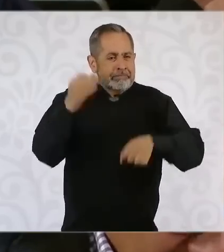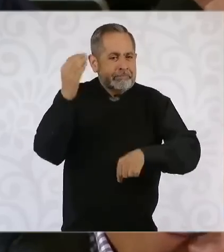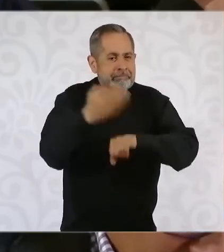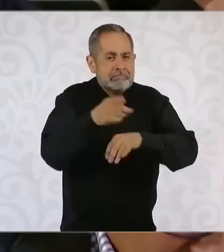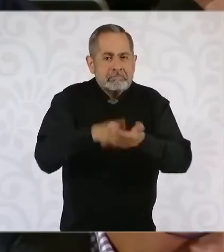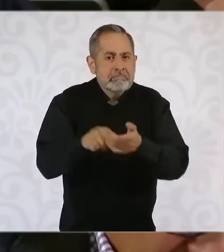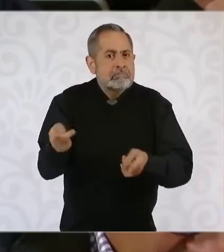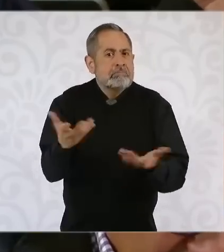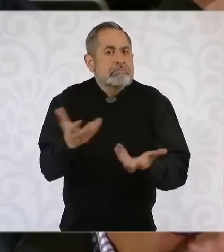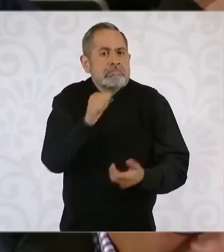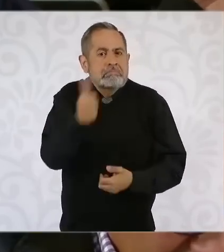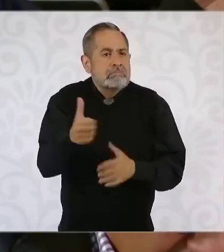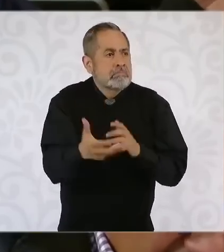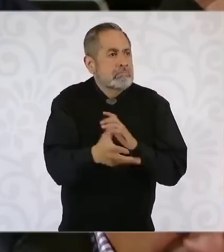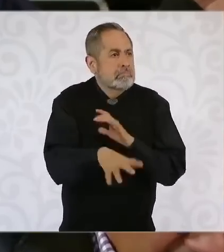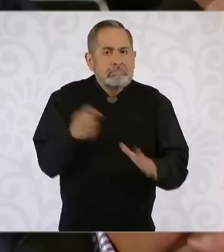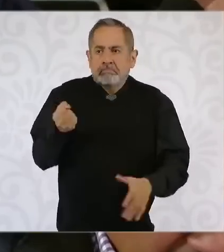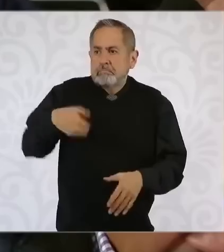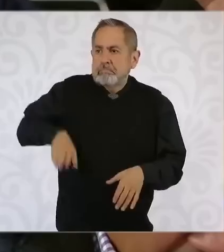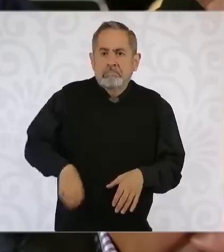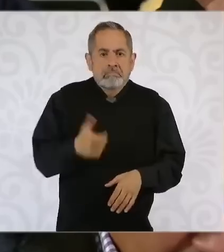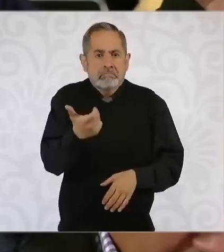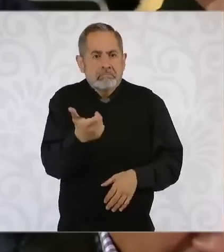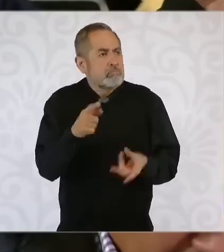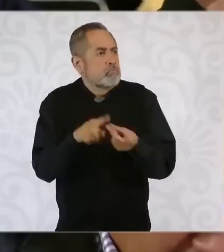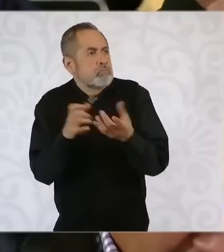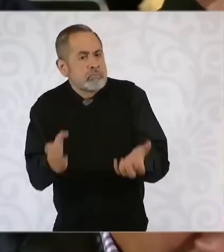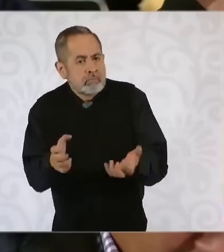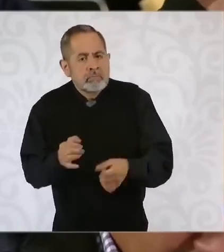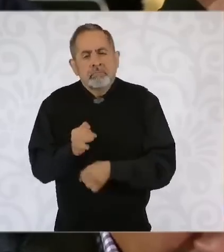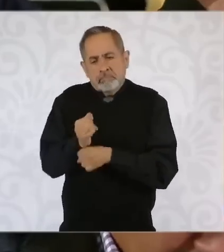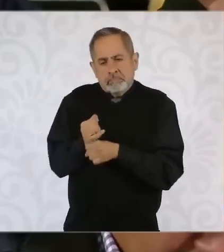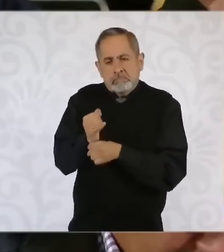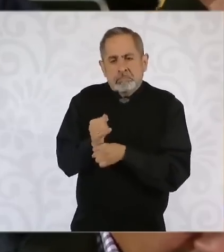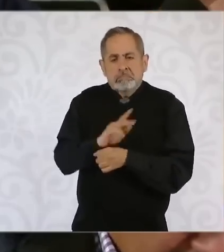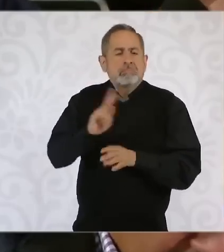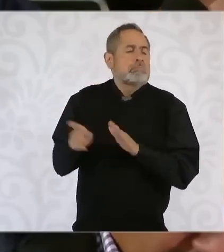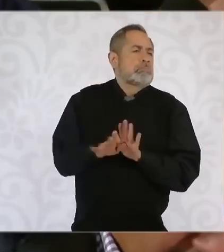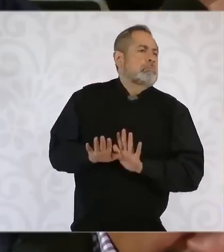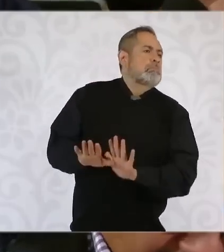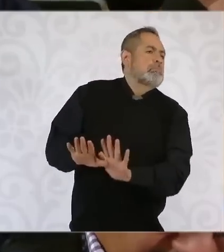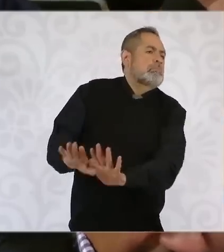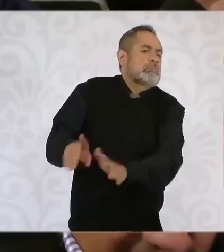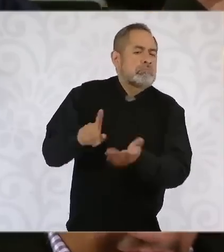fecha no se sabe dónde quedó ese dinero ahí está la investigación congelada en la en anticorrupción